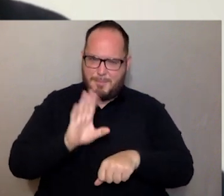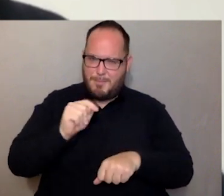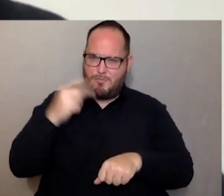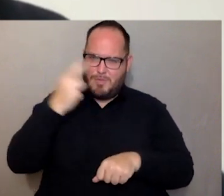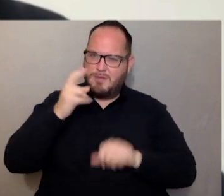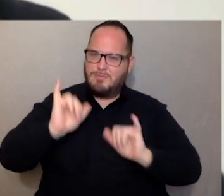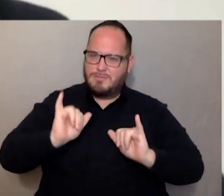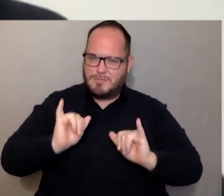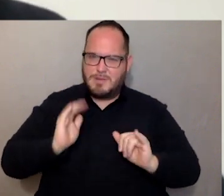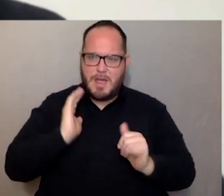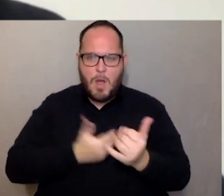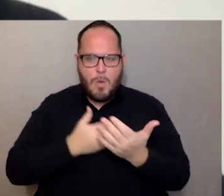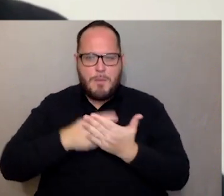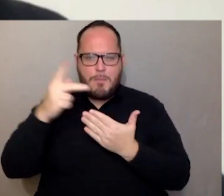FAMILIES IN OREGON FROM ACCESSING VITAL SERVICES ON THE